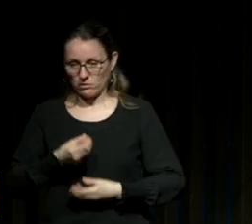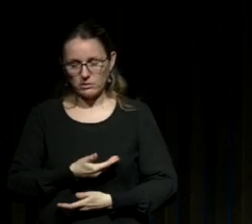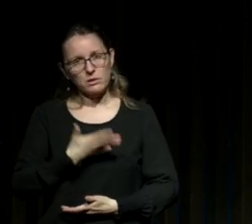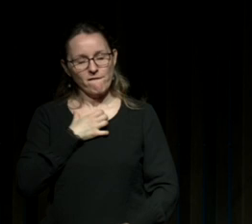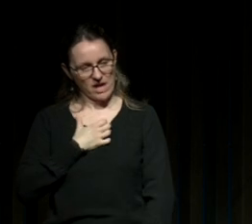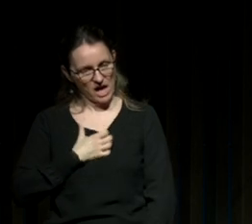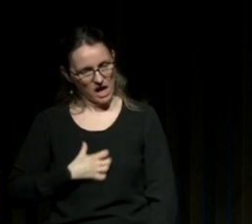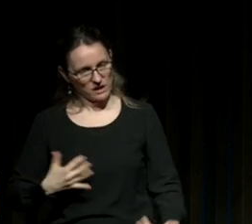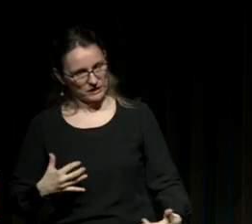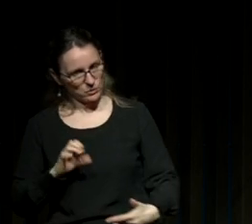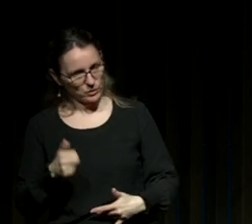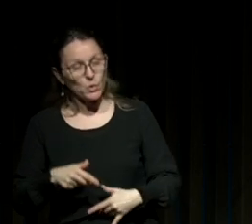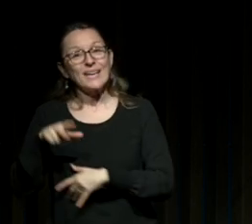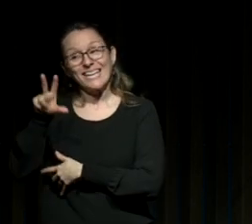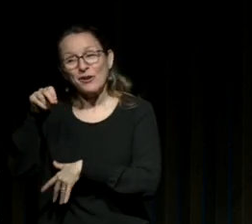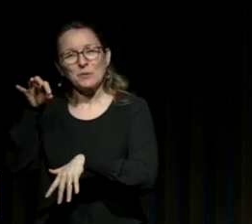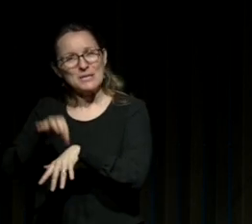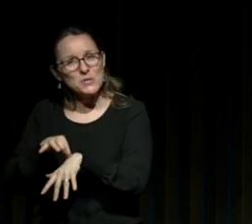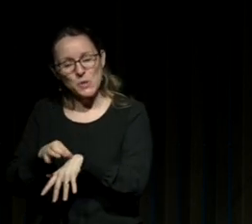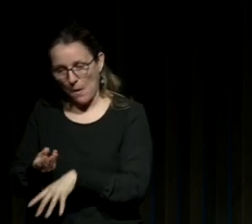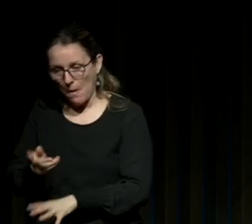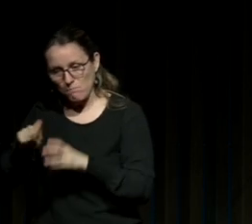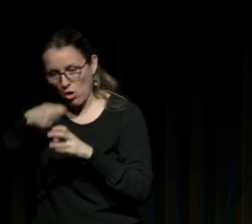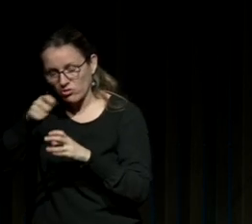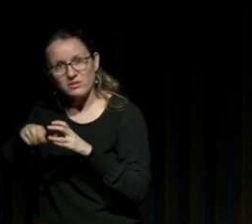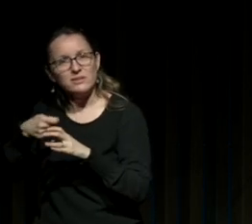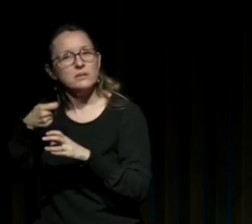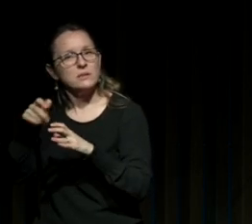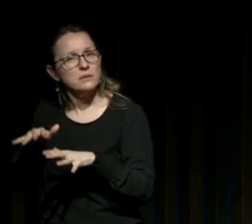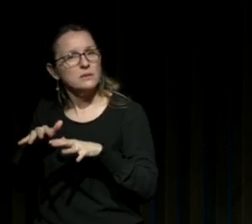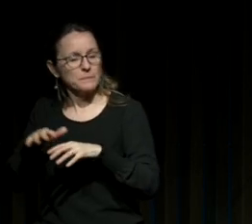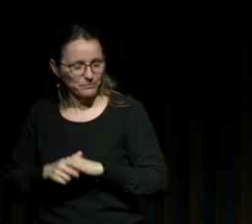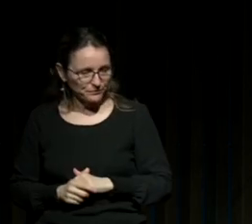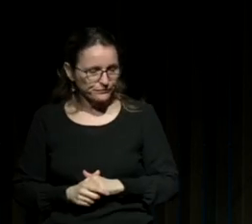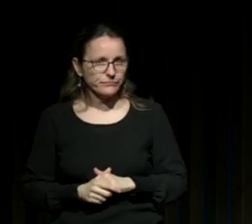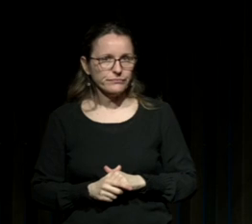chacun était son propre témoin alors c'était là qu'on voit alors il n'y a pas de différence